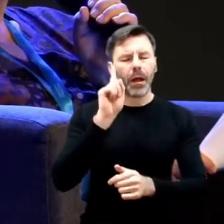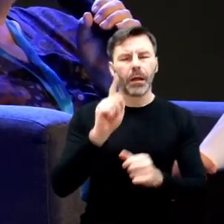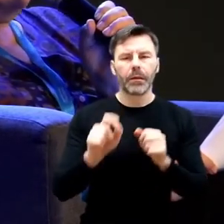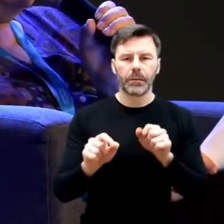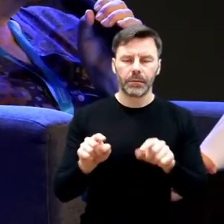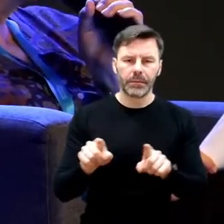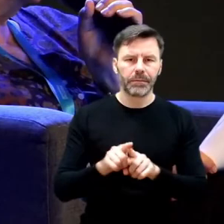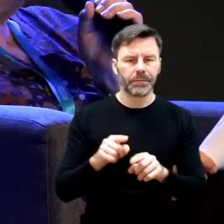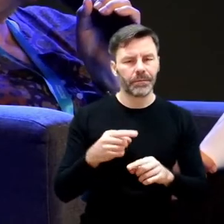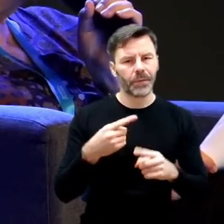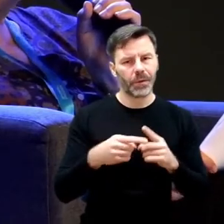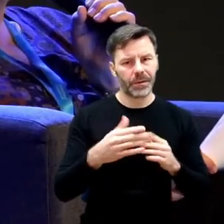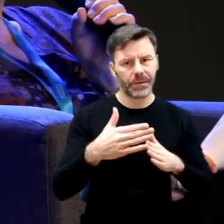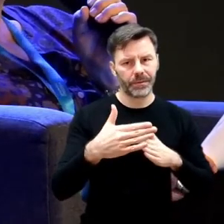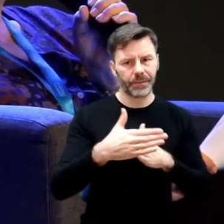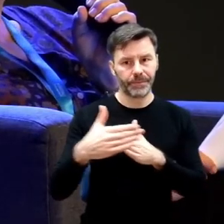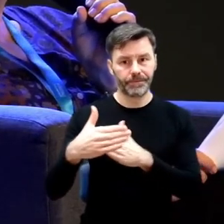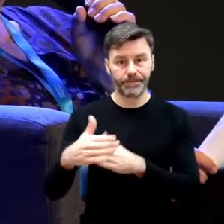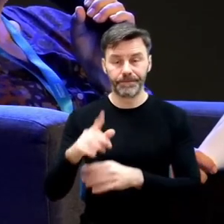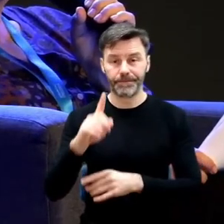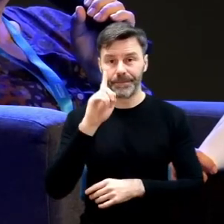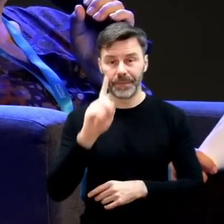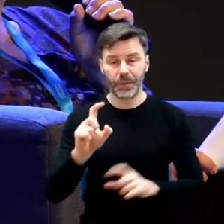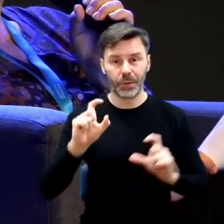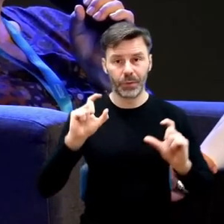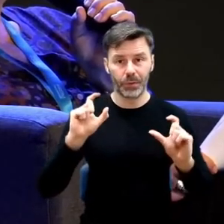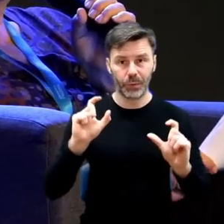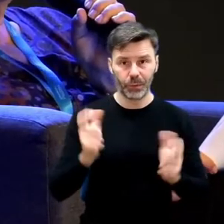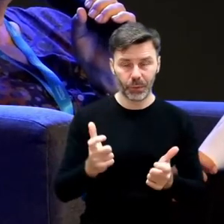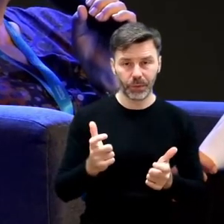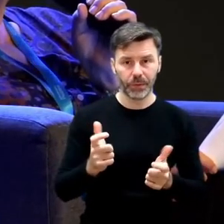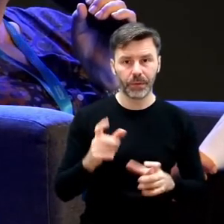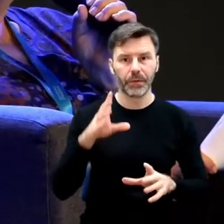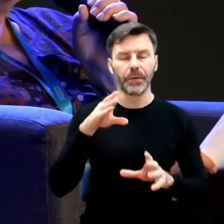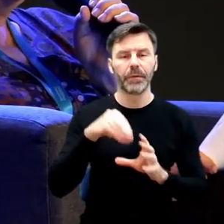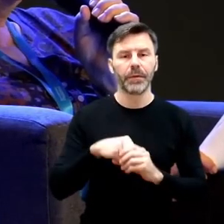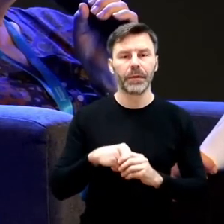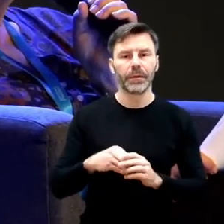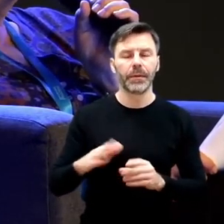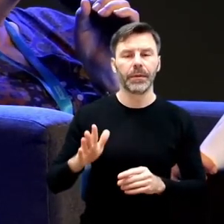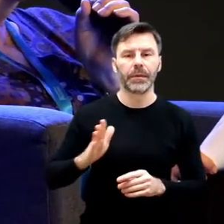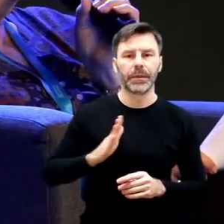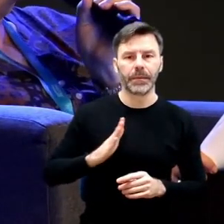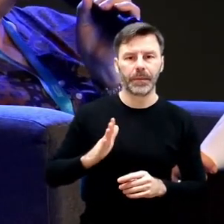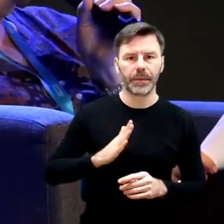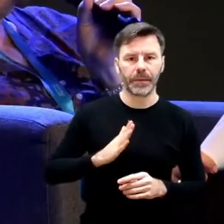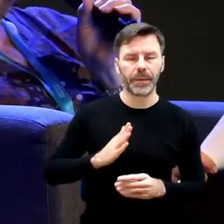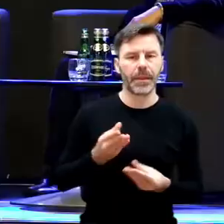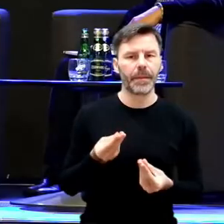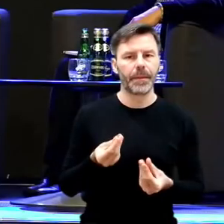Jednym z nich będzie to zabezpieczenie środków na dzisiaj zgłaszane,